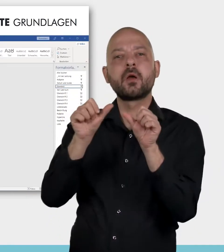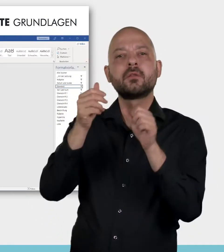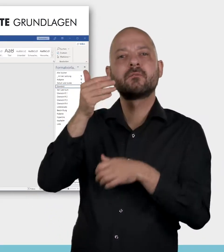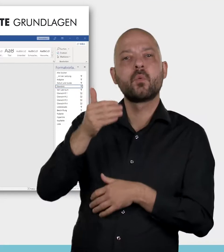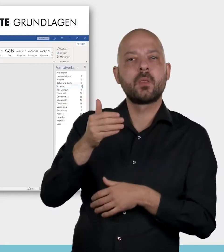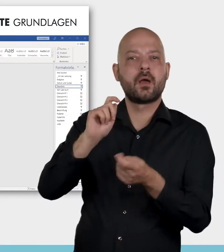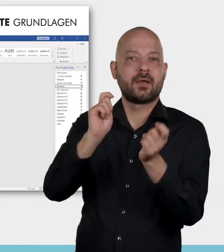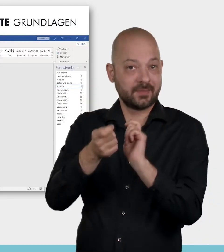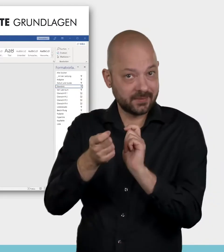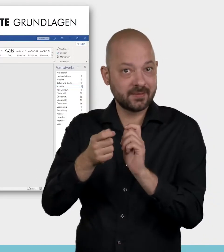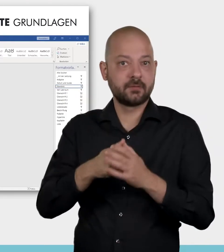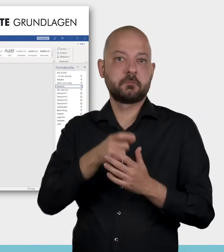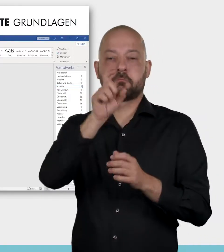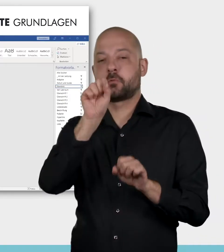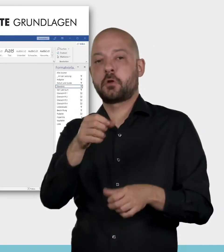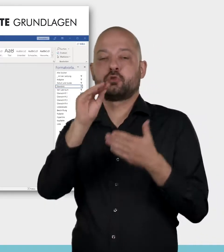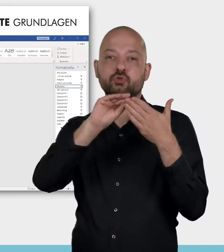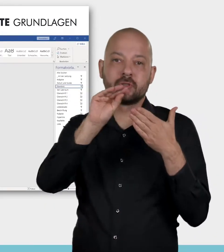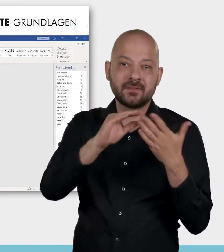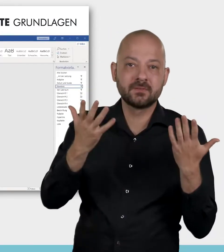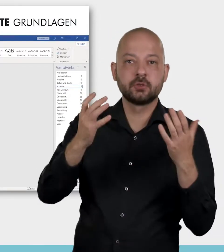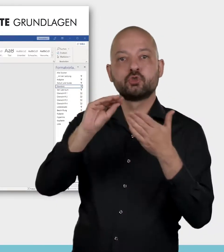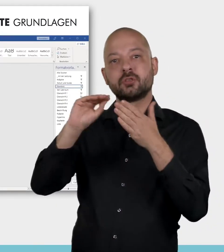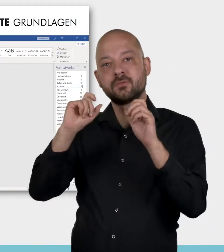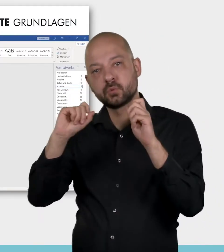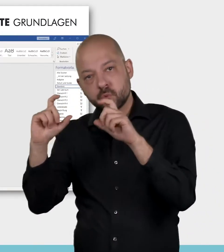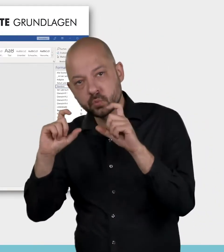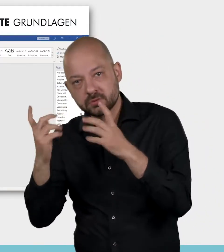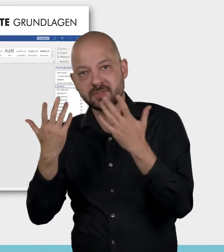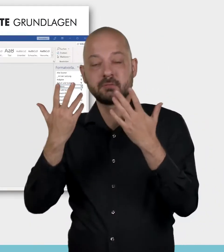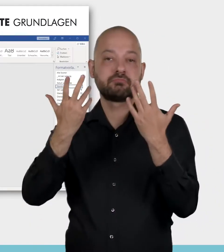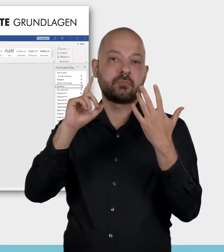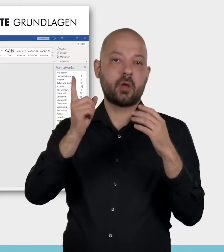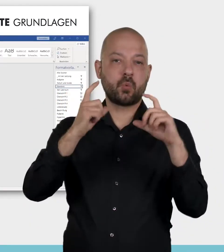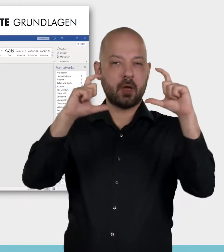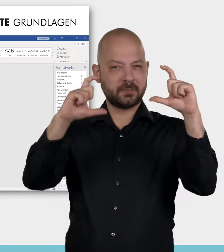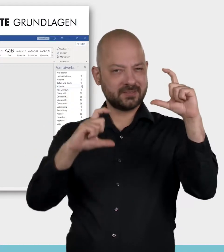Hier lassen sich Schrift und Schriftgröße, aber auch die Abstände zum nächsten Absatz anpassen.